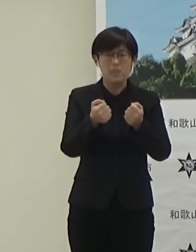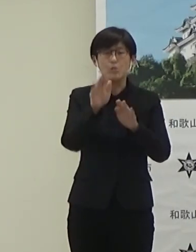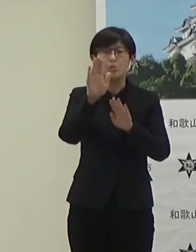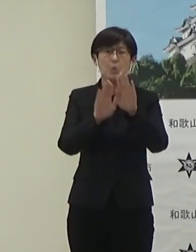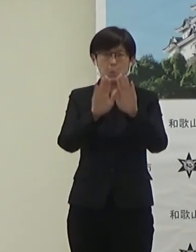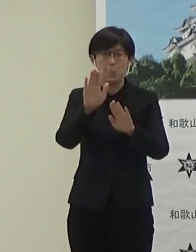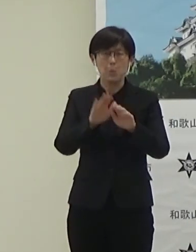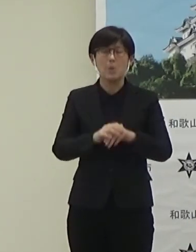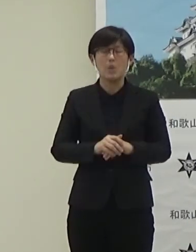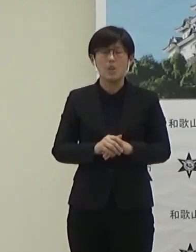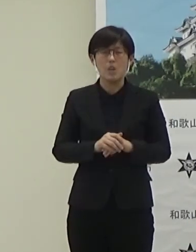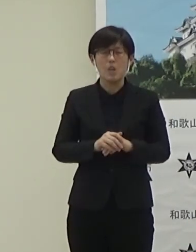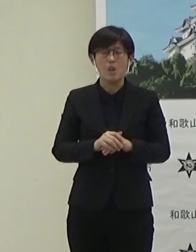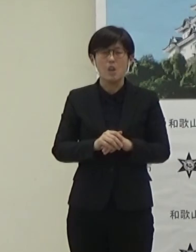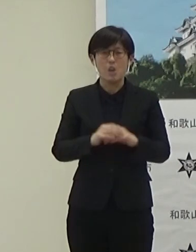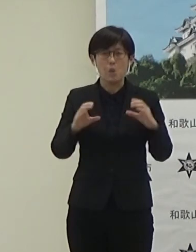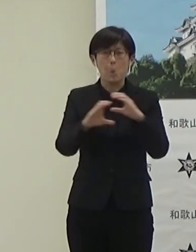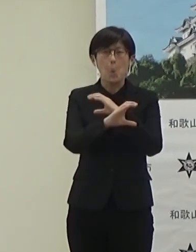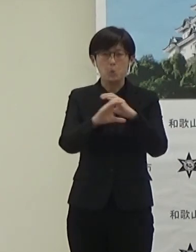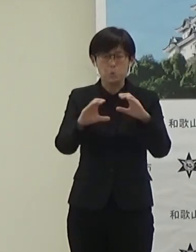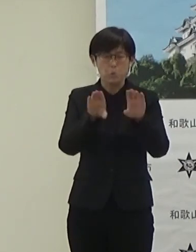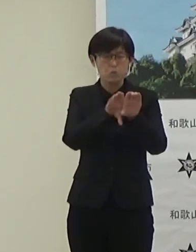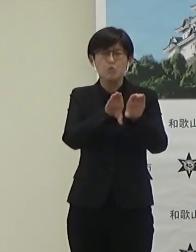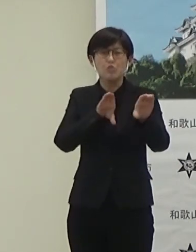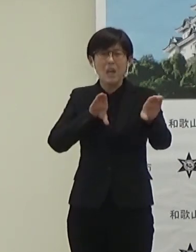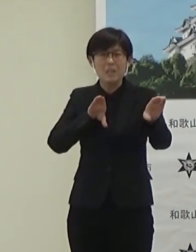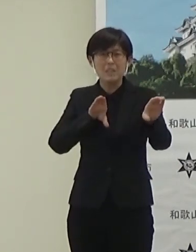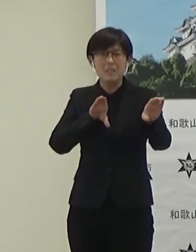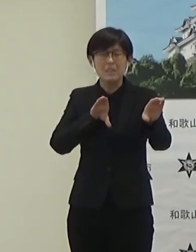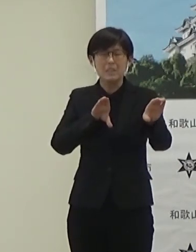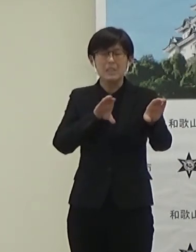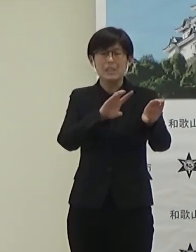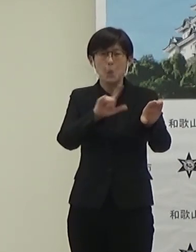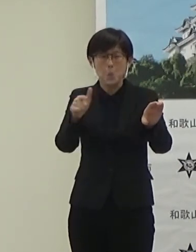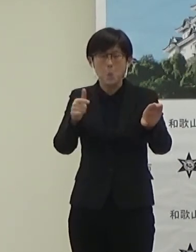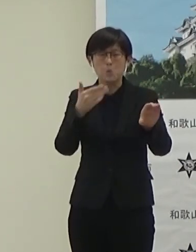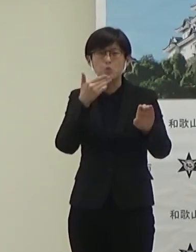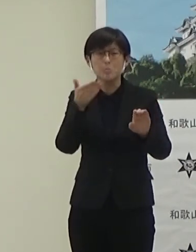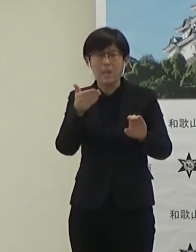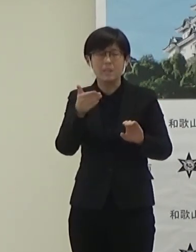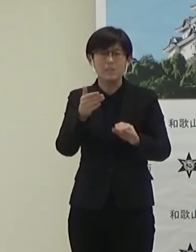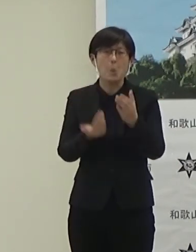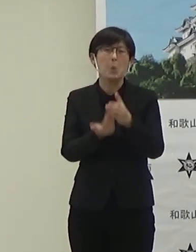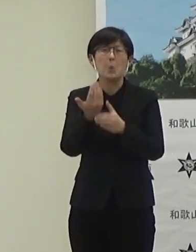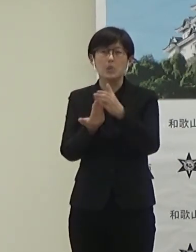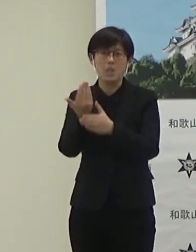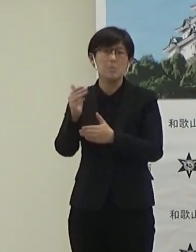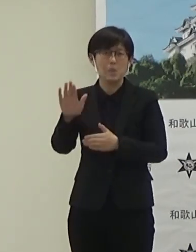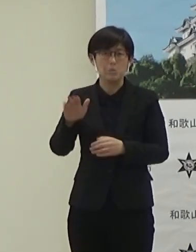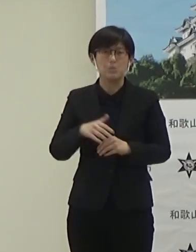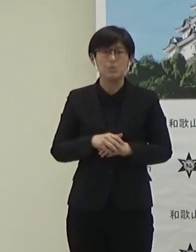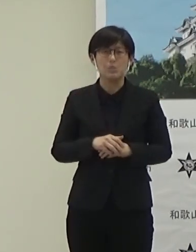交通渋滞であるとか様々な面で支障も出てますのでそうした物流を